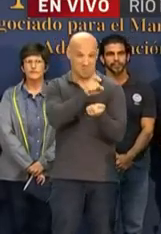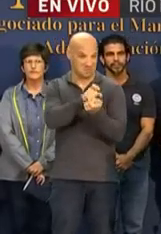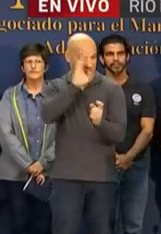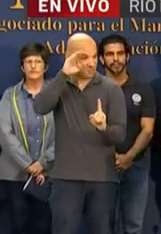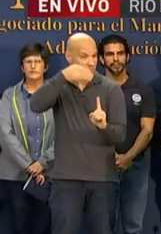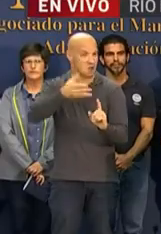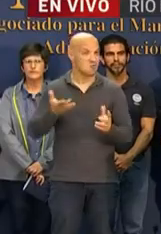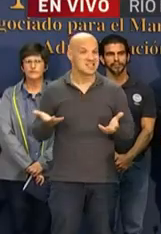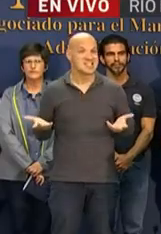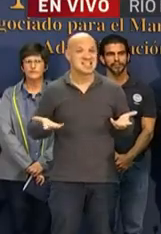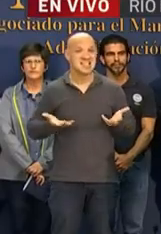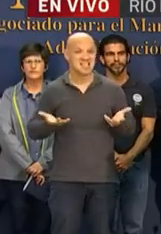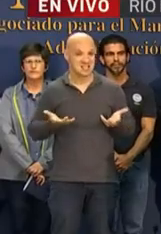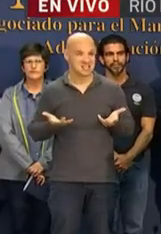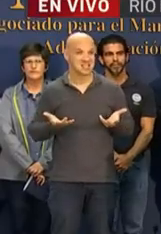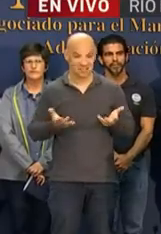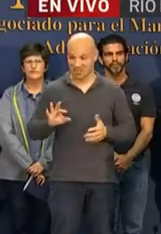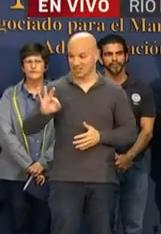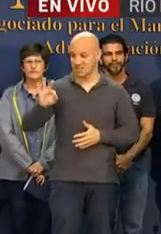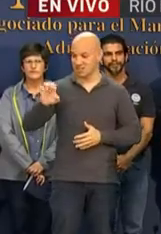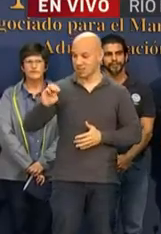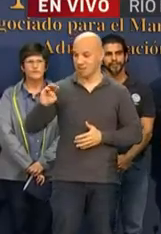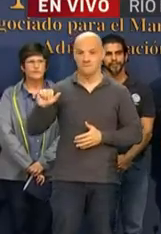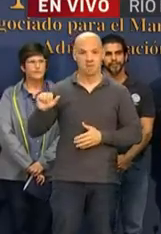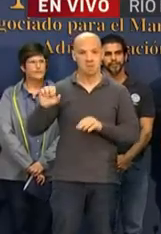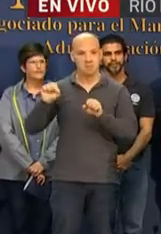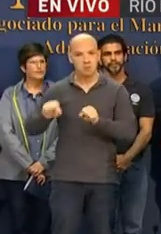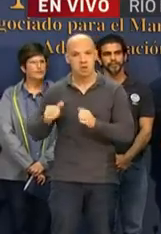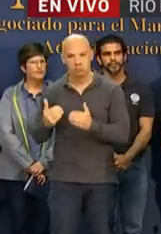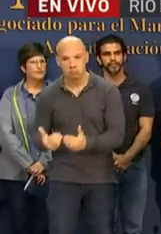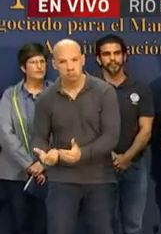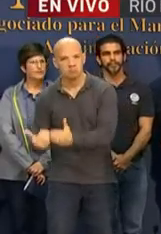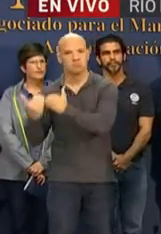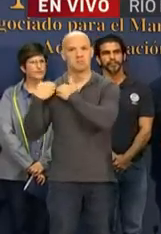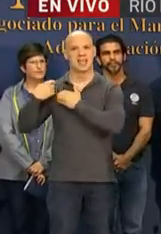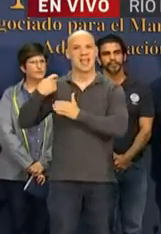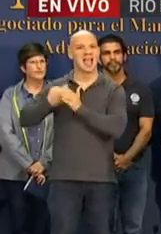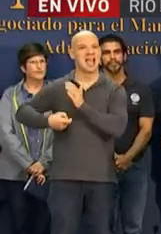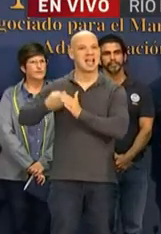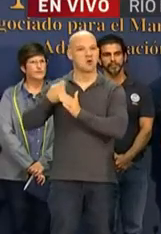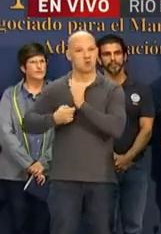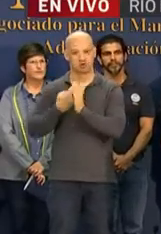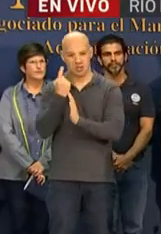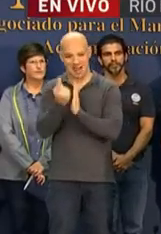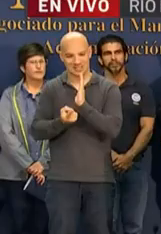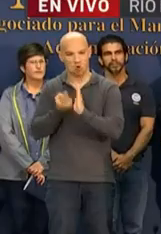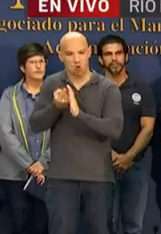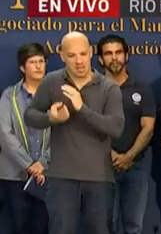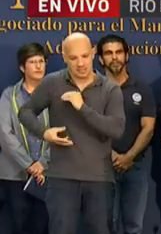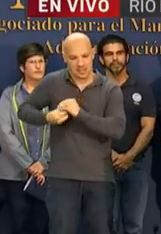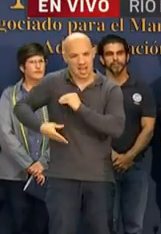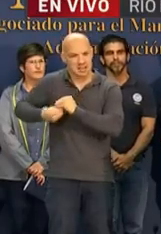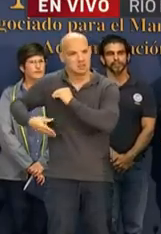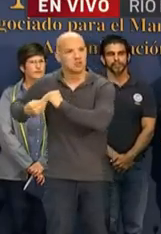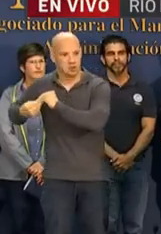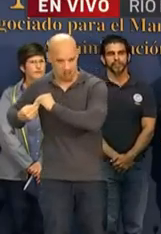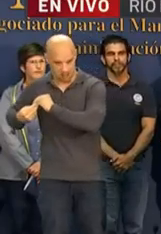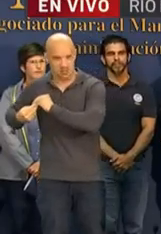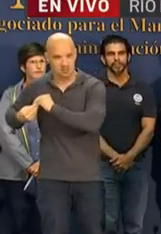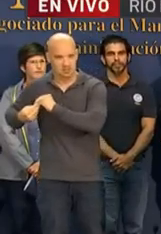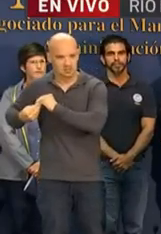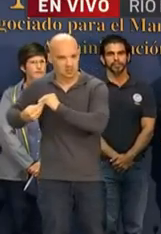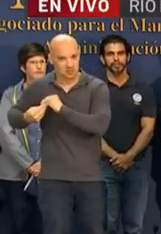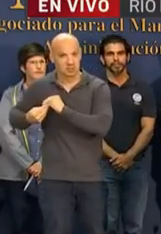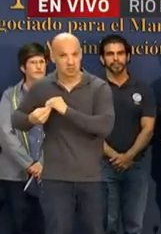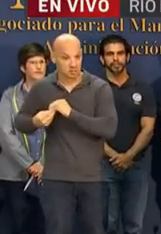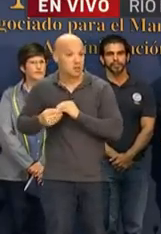PERMITE A FEMA ASISTÍAN LOS EN